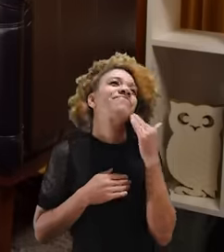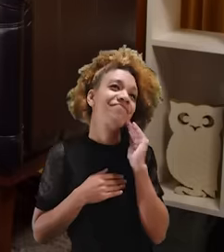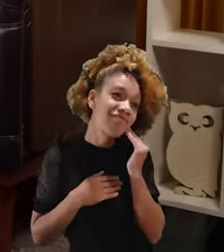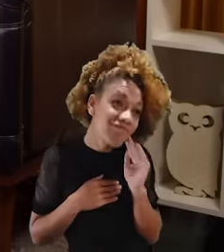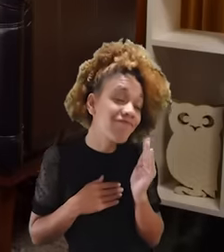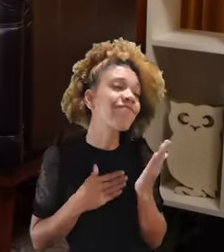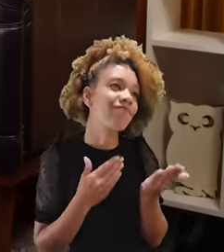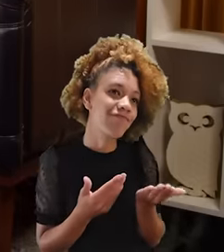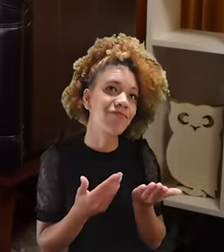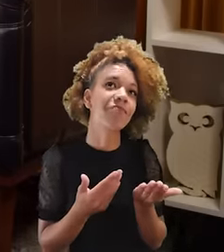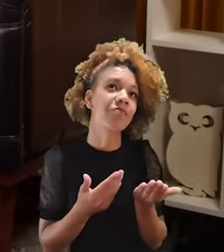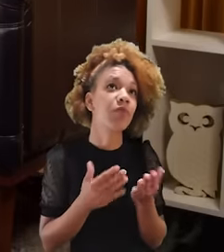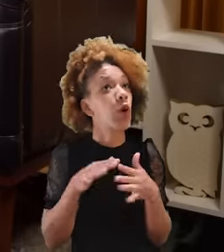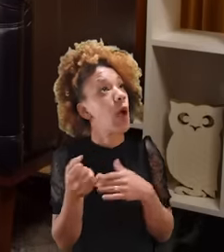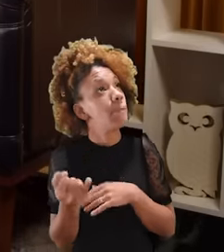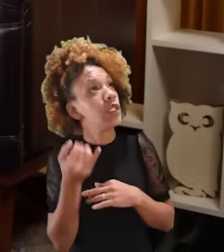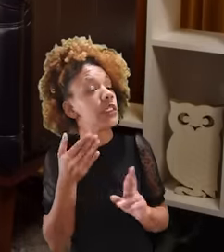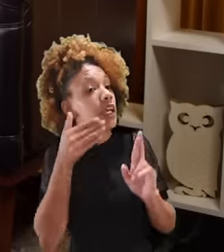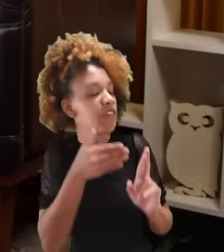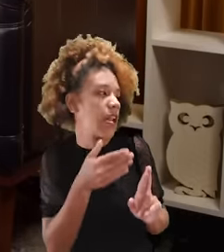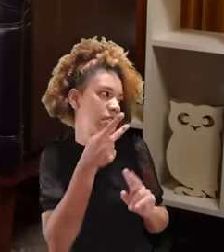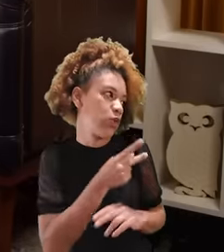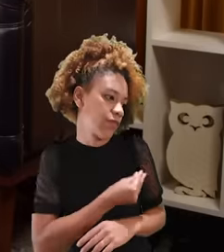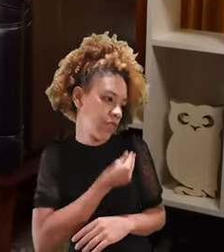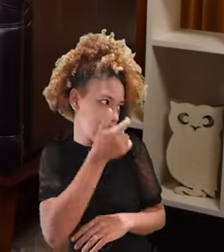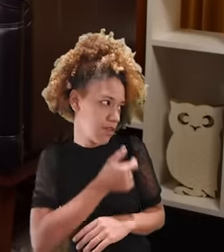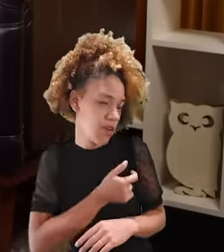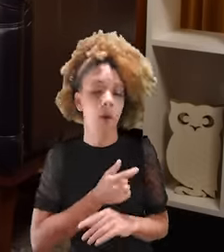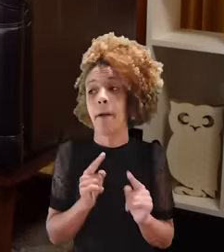eu tenho qual relevância que eu tenho PR tua vida como eu te vejo eu o seu filtro eu acho